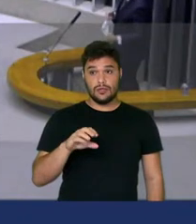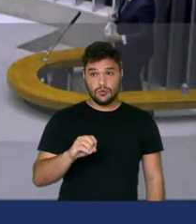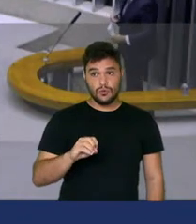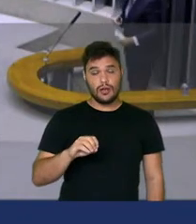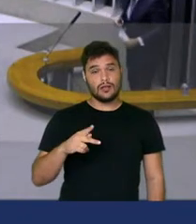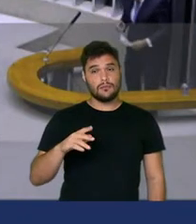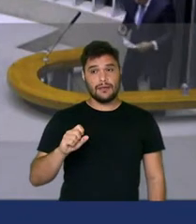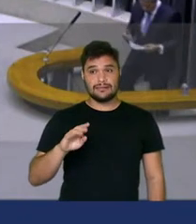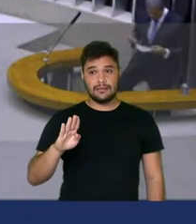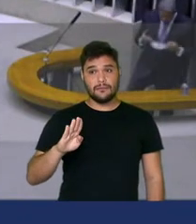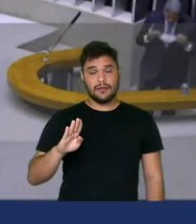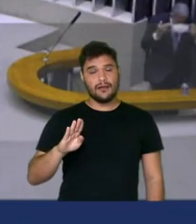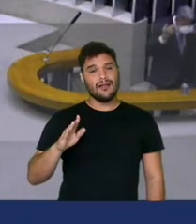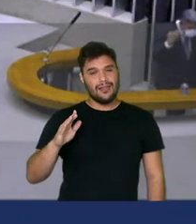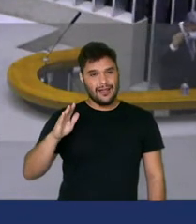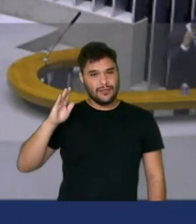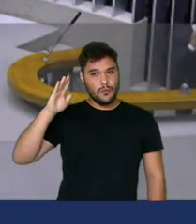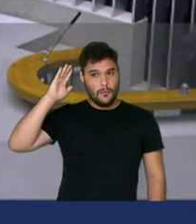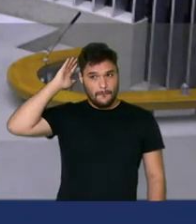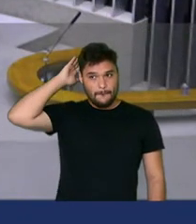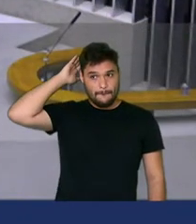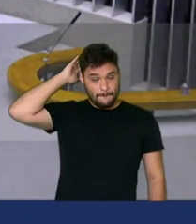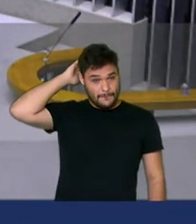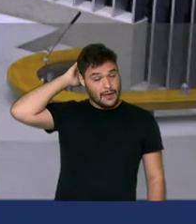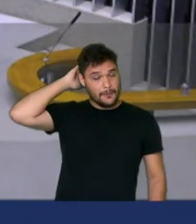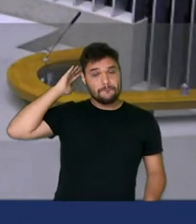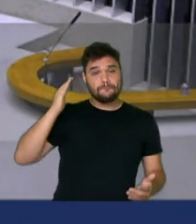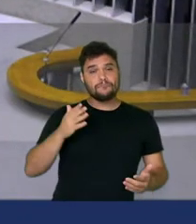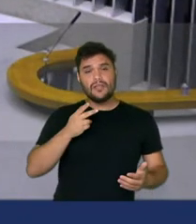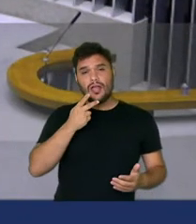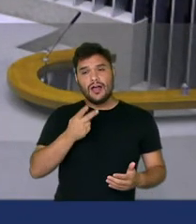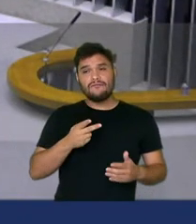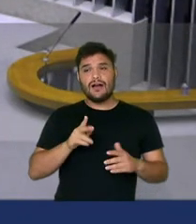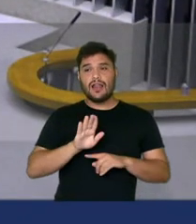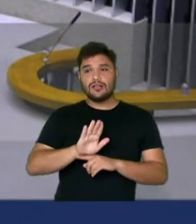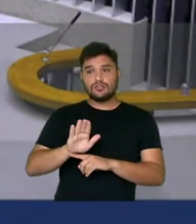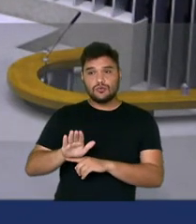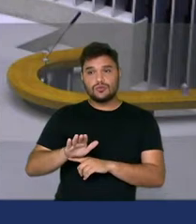ALENCAR. -- [REPÓRTER]: RELATOR DEPUTADO CELSO SABINO, MAIS UM PROJETO QUE TRATA DE AJUDA AO